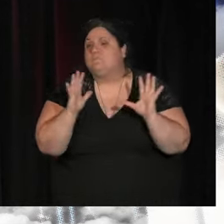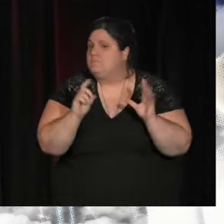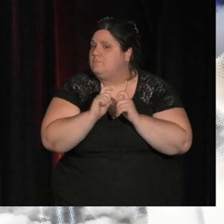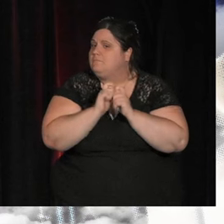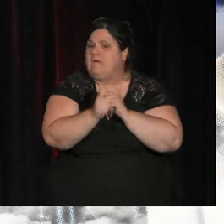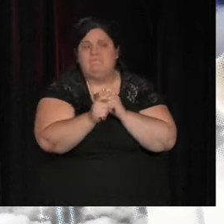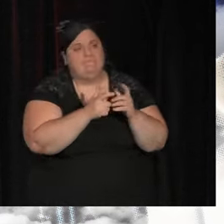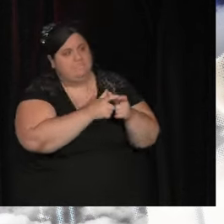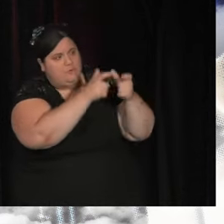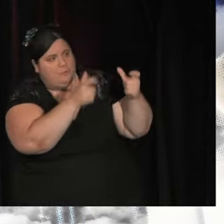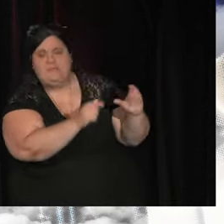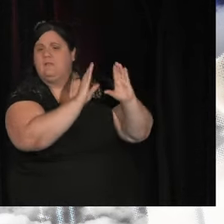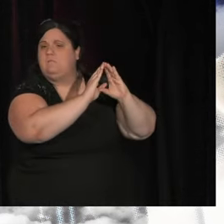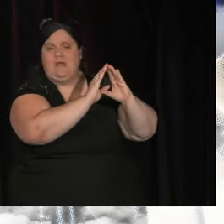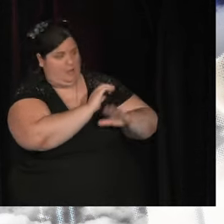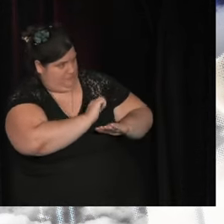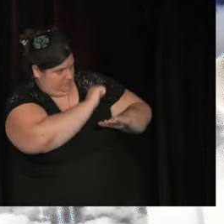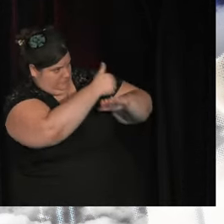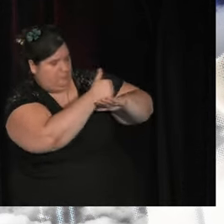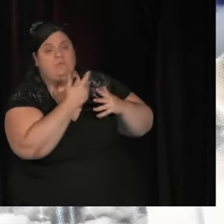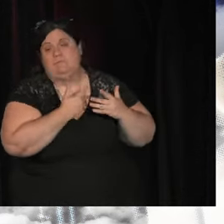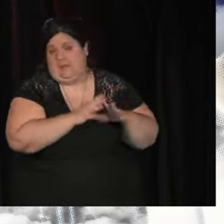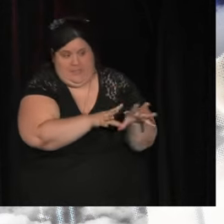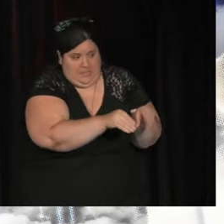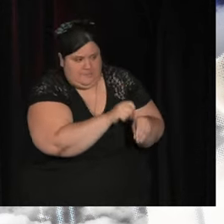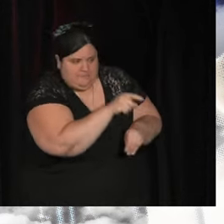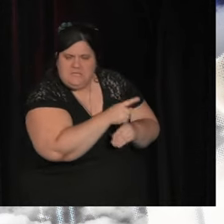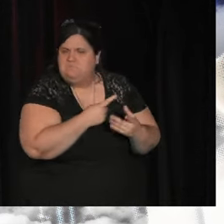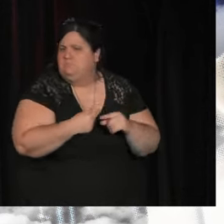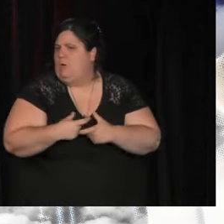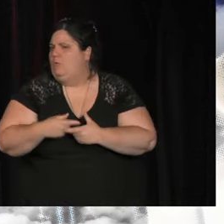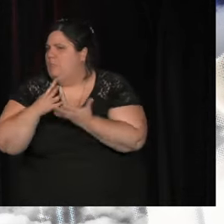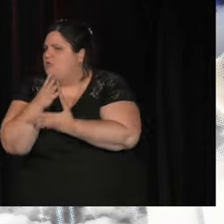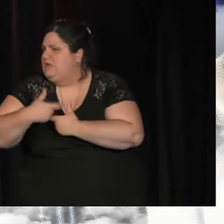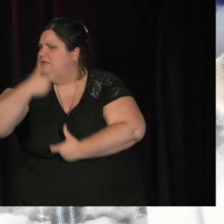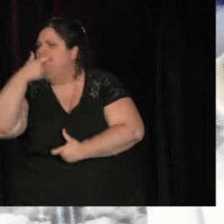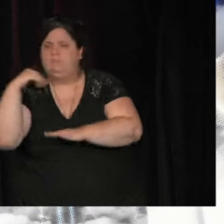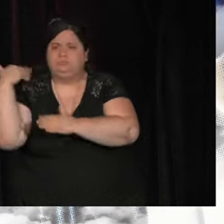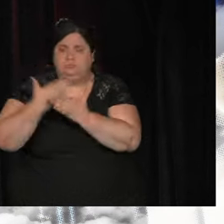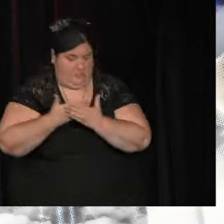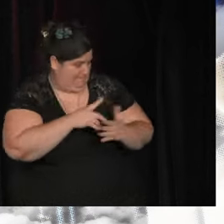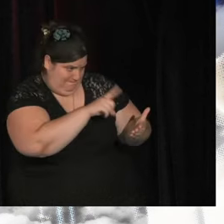dire à cette équipe, qui est donc notamment dirigée par Jeff Kaplan : "On vous donne six semaines et on vous donne ce temps-là pour essayer